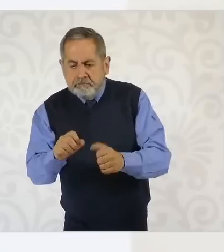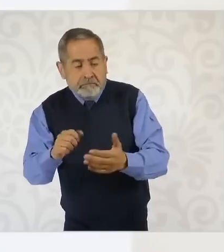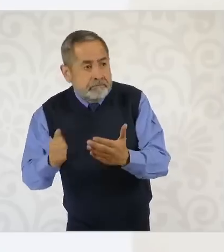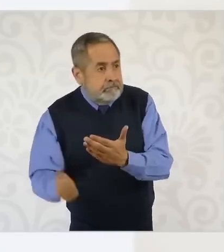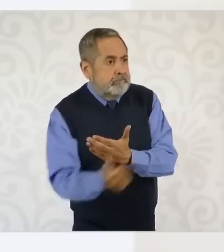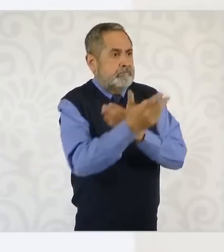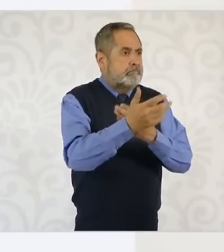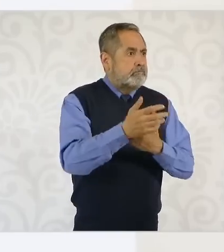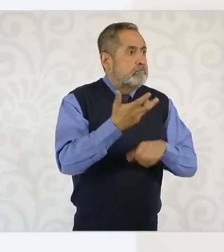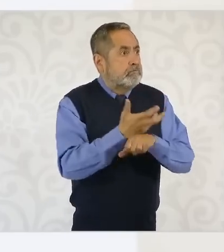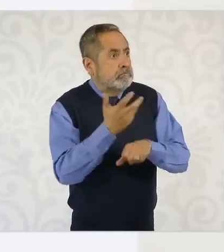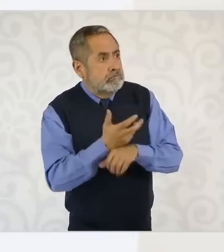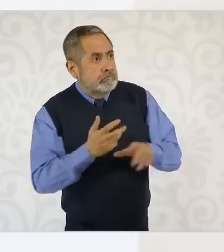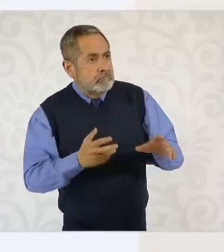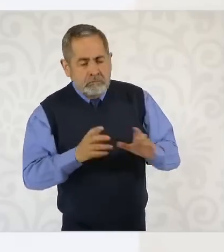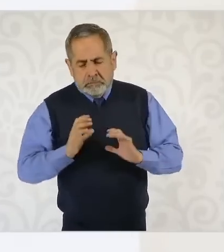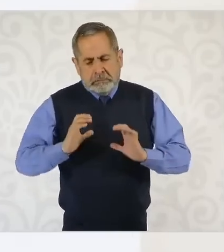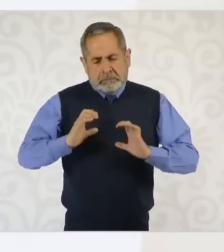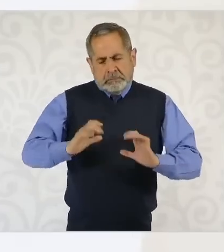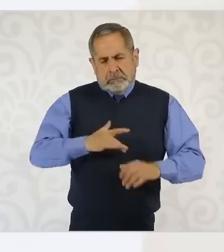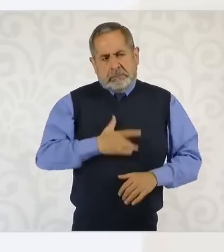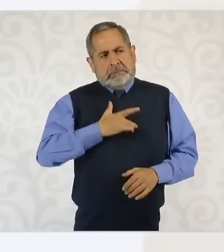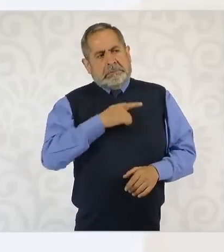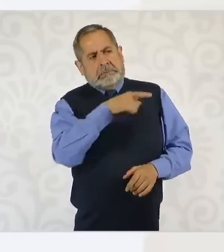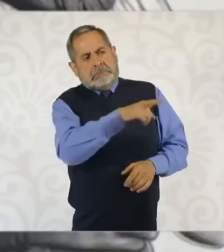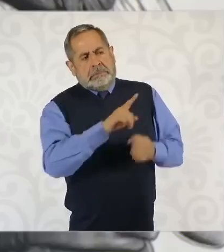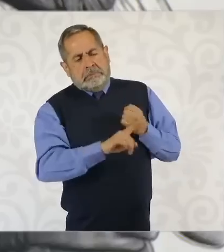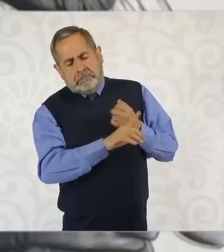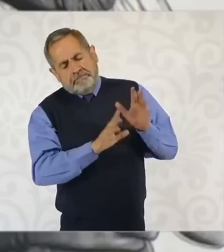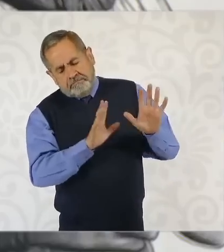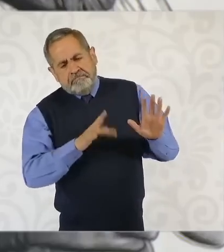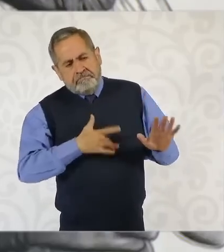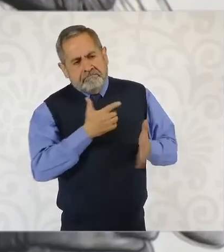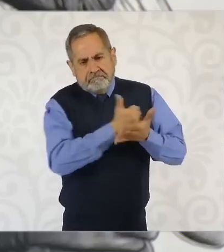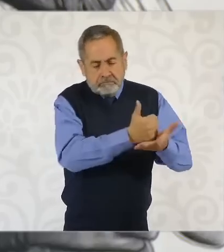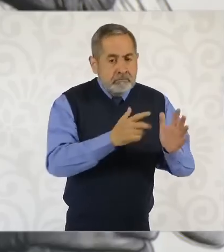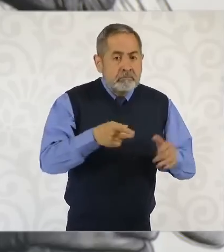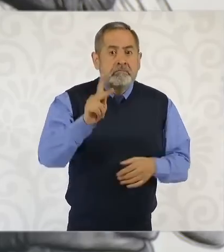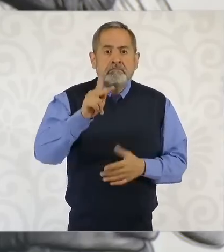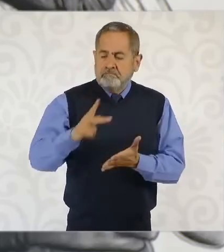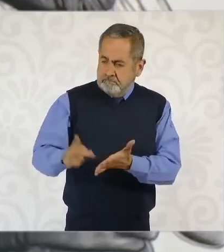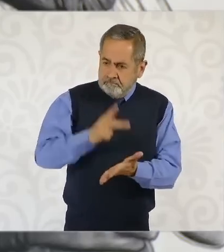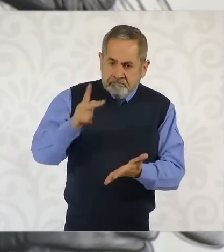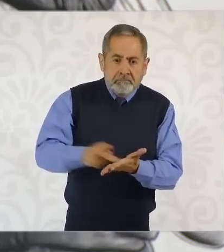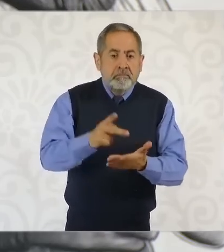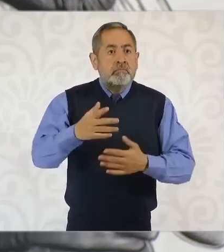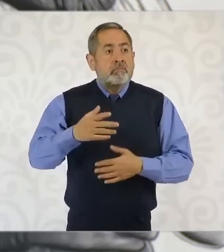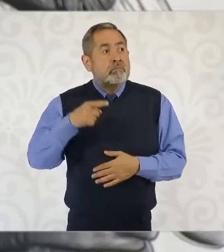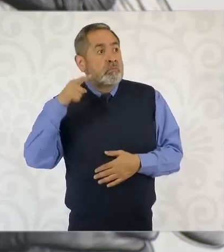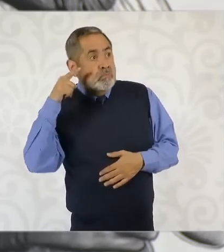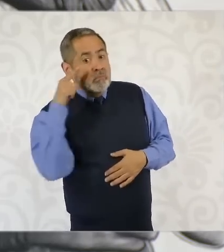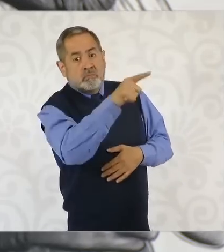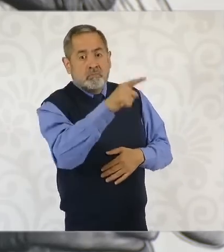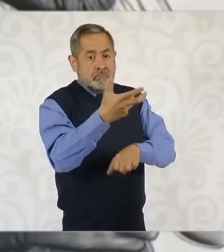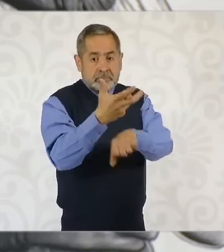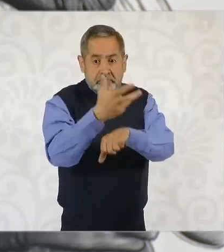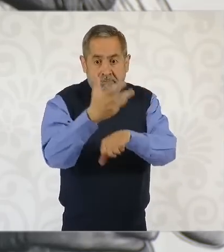pero como lo hemos manifestado en múltiples ocasiones el gobierno de ese país debe hacerse